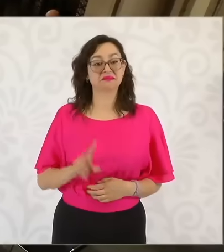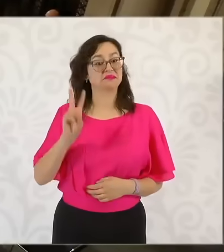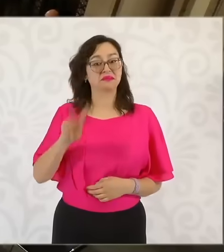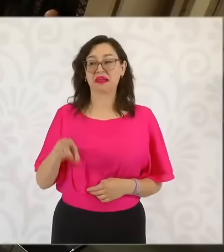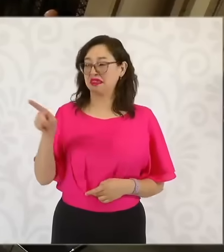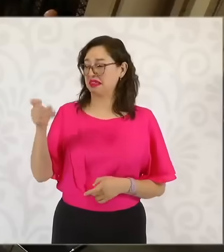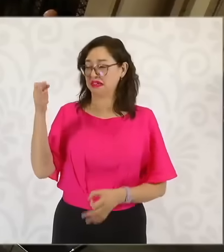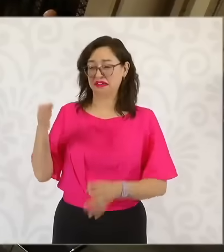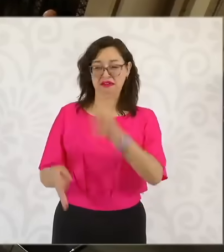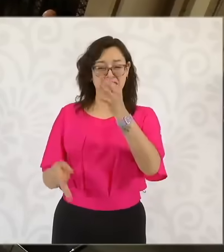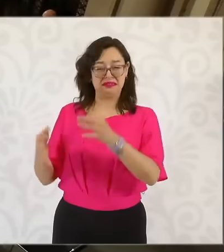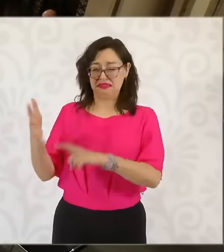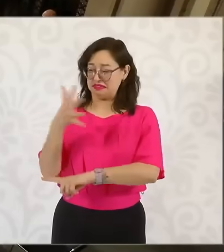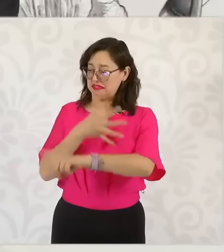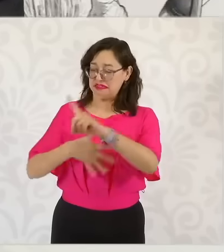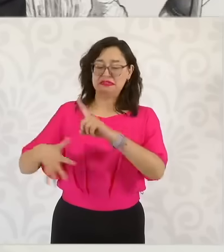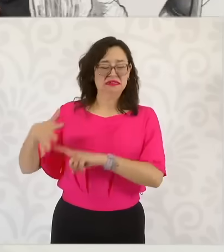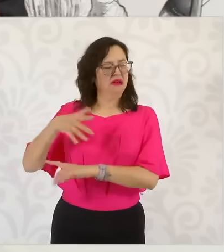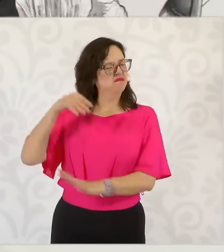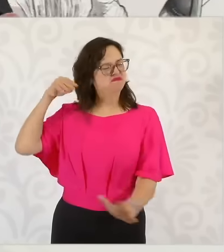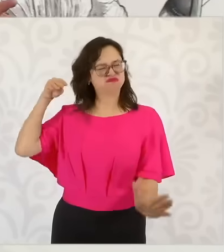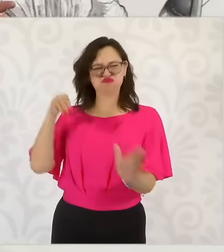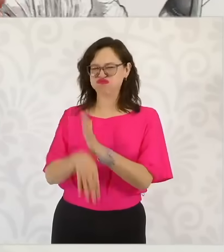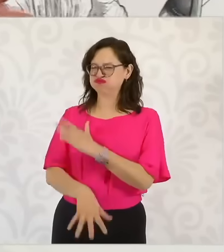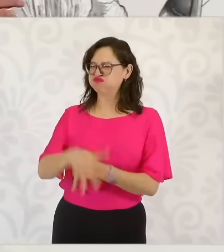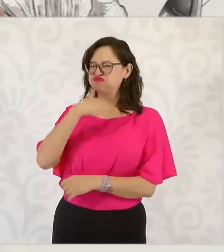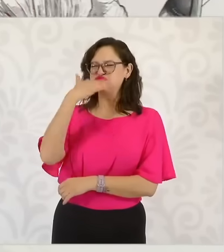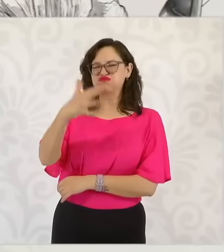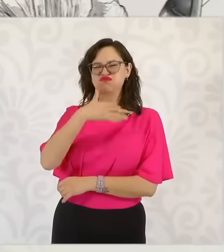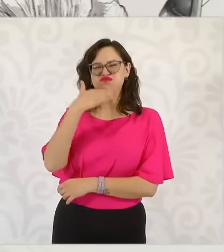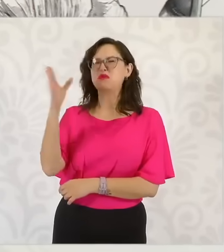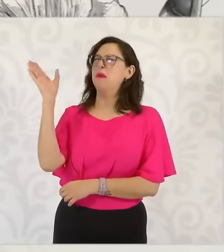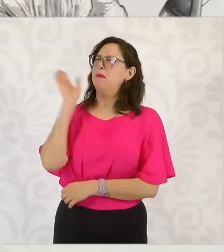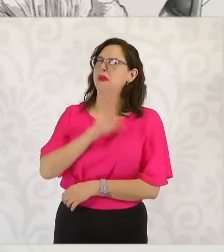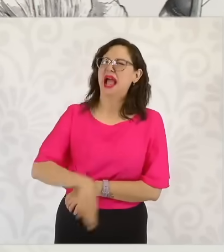cambiar pero pues todavía tenemos el esquema